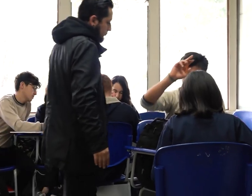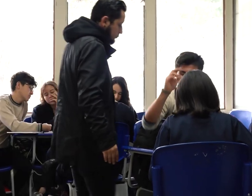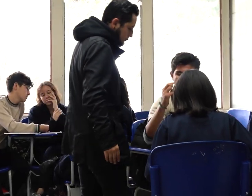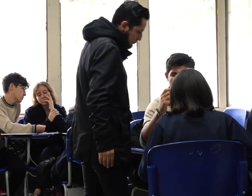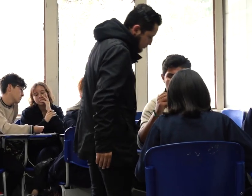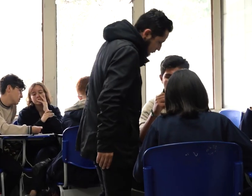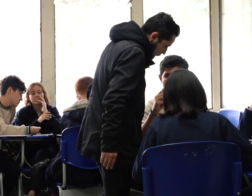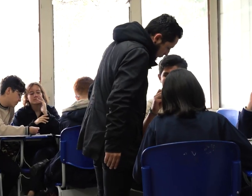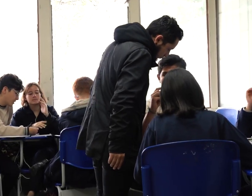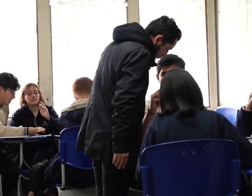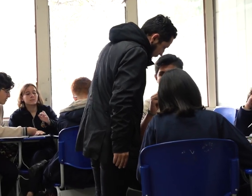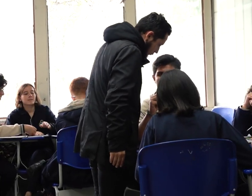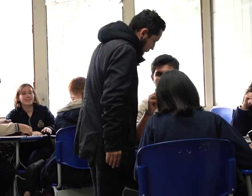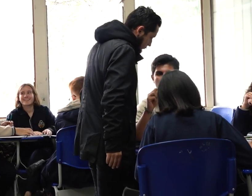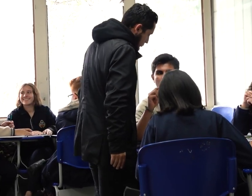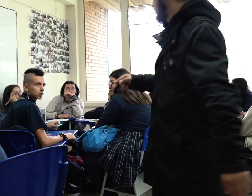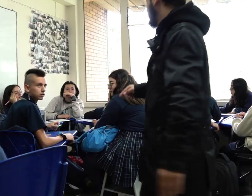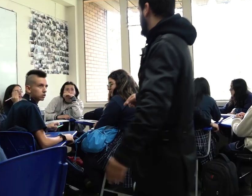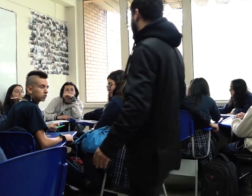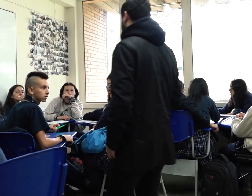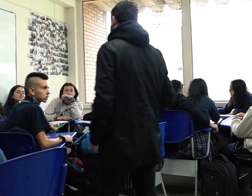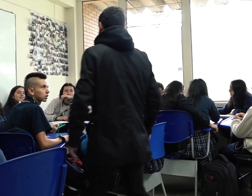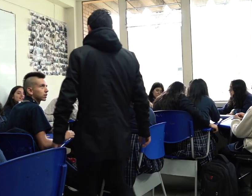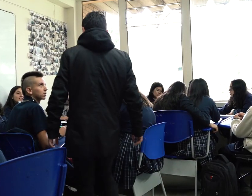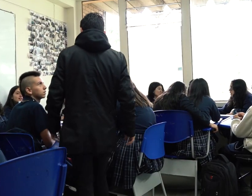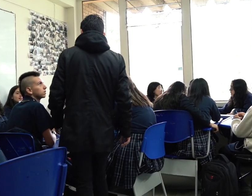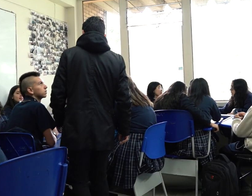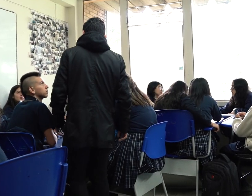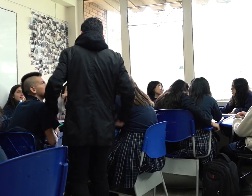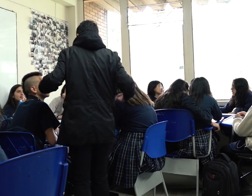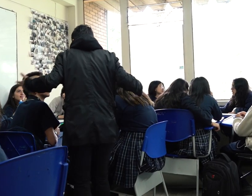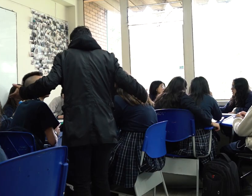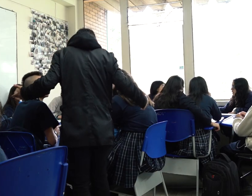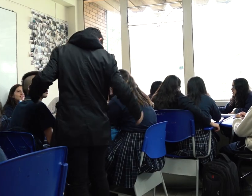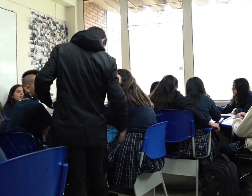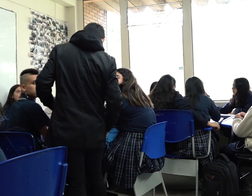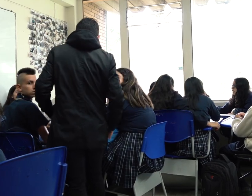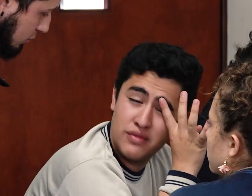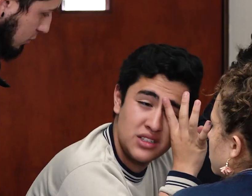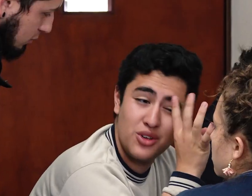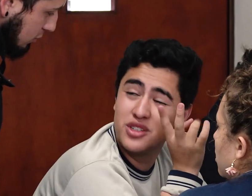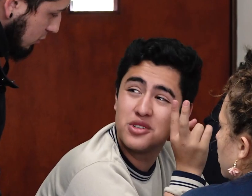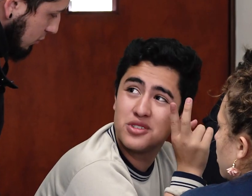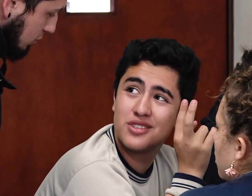del saber español o saber ingles, sino que ademas le daban una trascendencia mayor, entonces